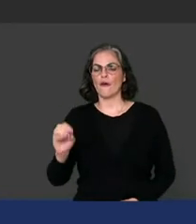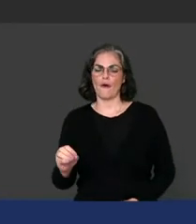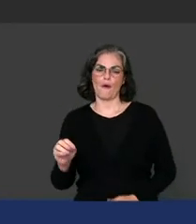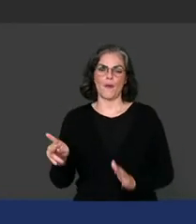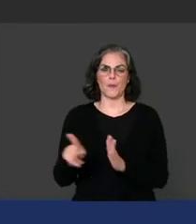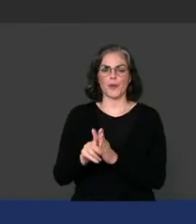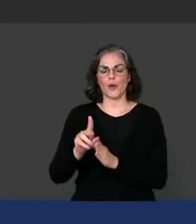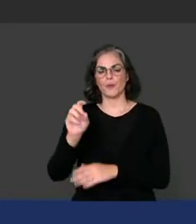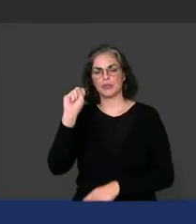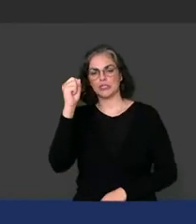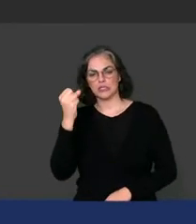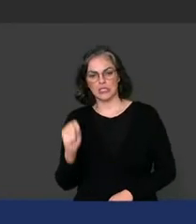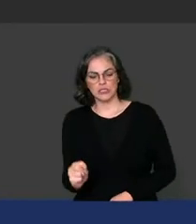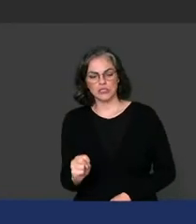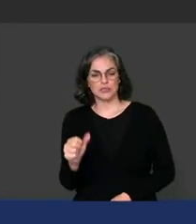FORRÓSERGIPANO E BRASILEIRO: